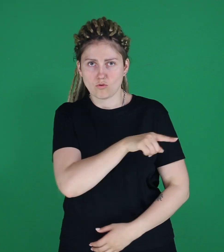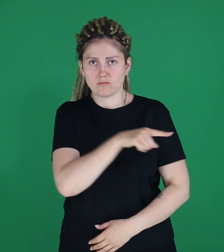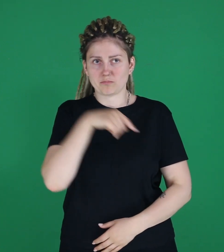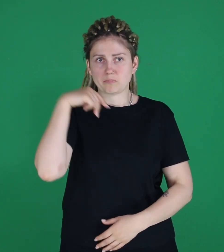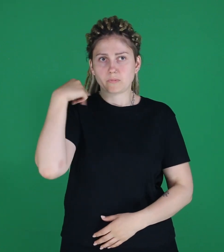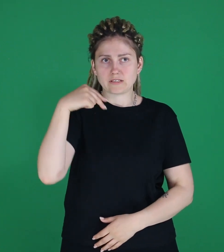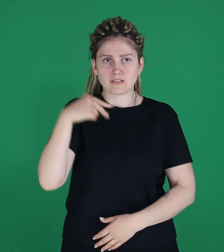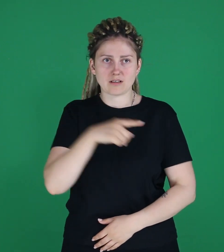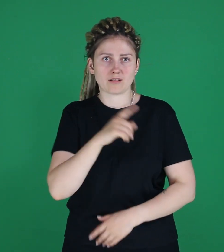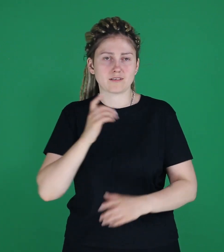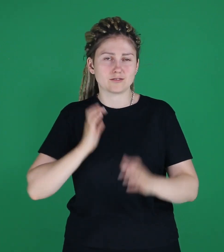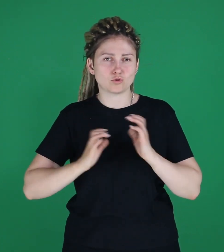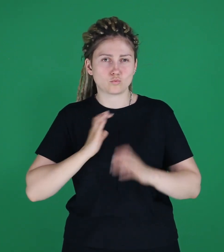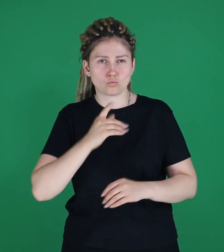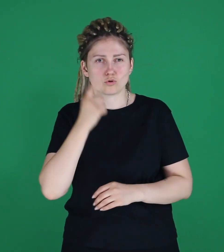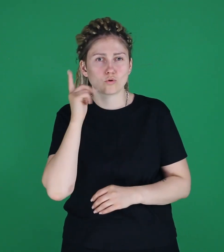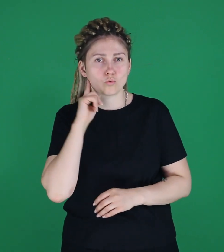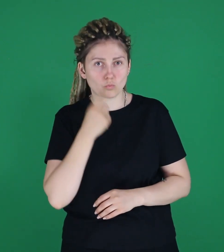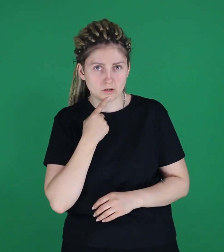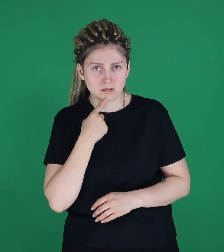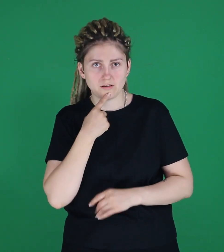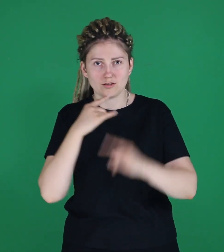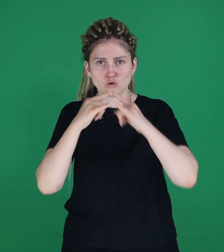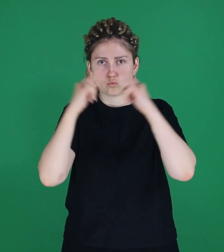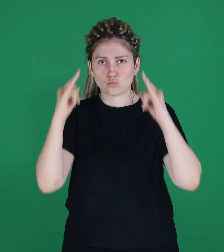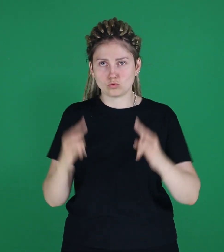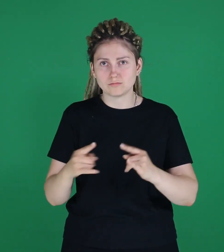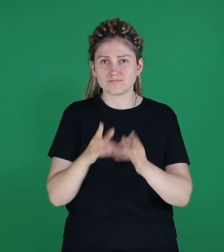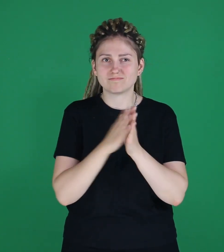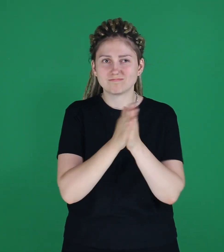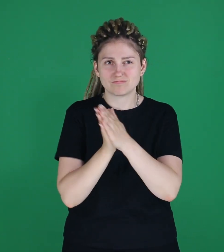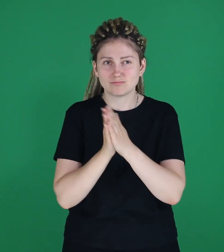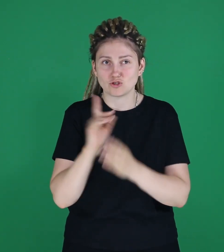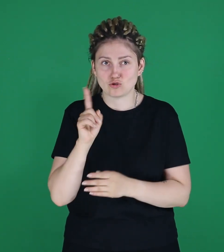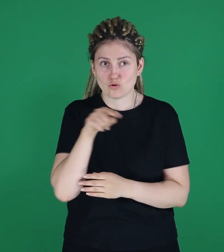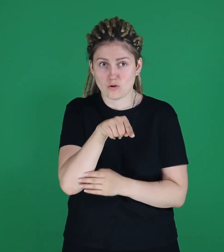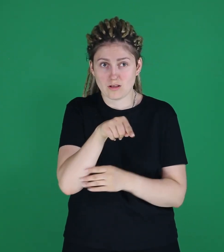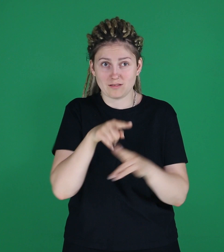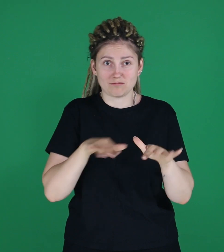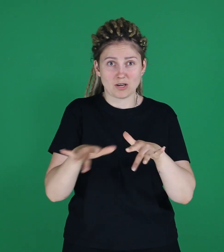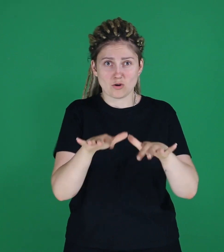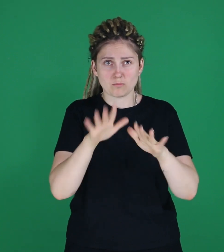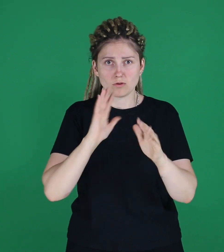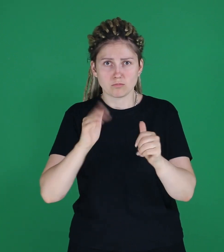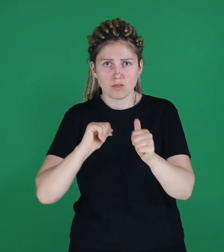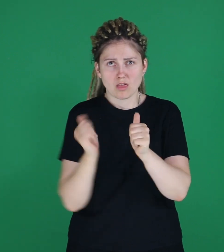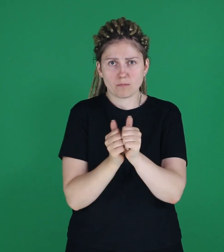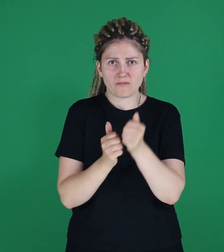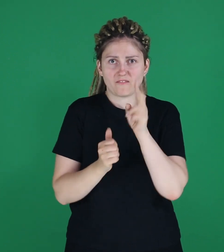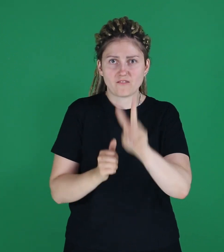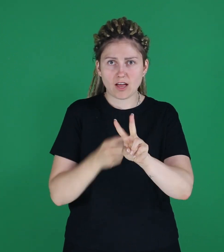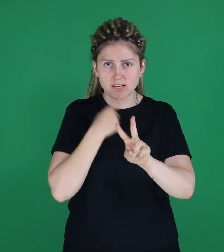Він очолює Інститут історії глухих «Surdus Historicus». Зверніть увагу на те, що подія буде доступна лише двома мовами: